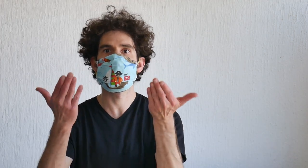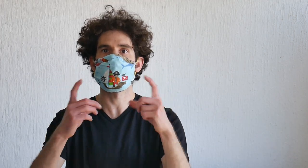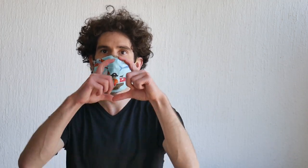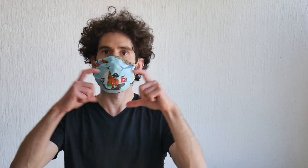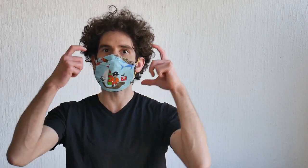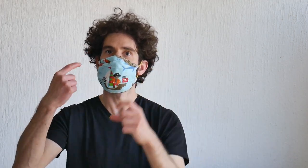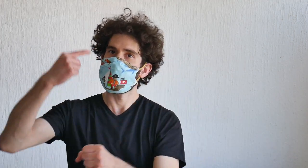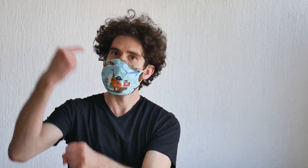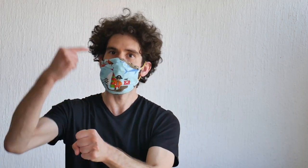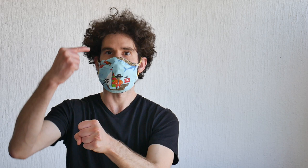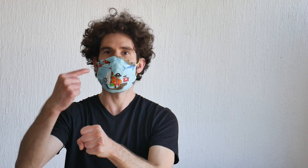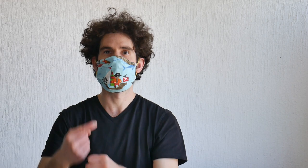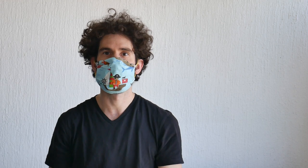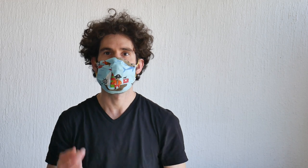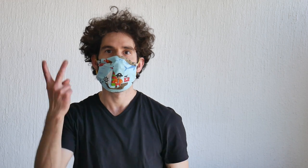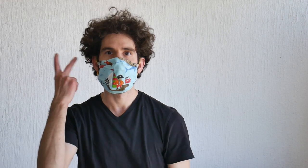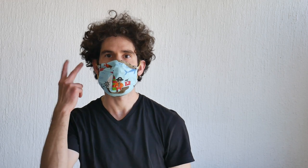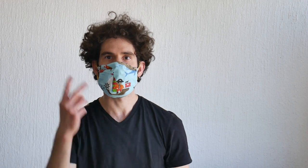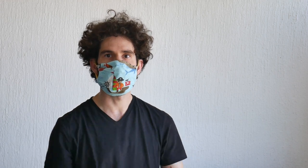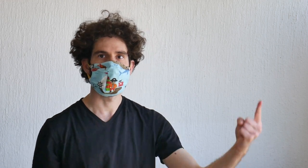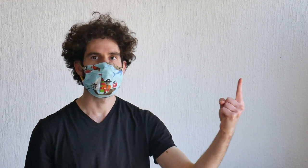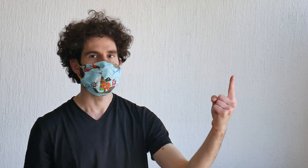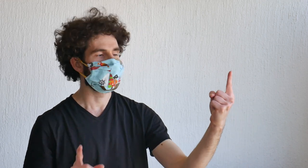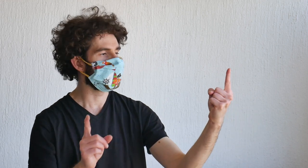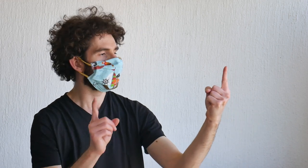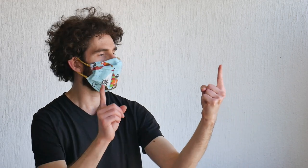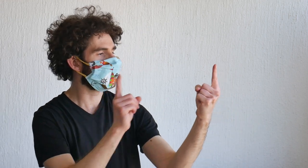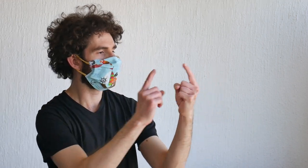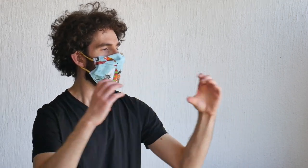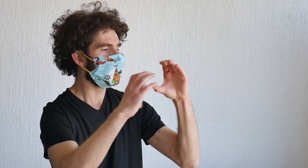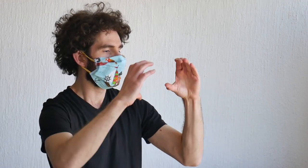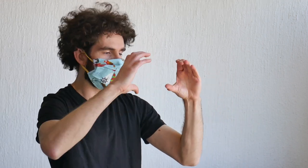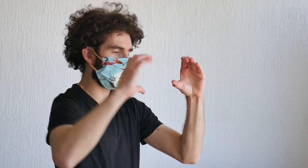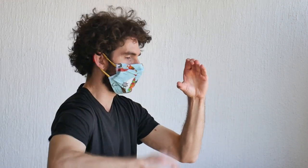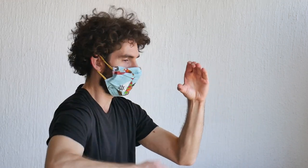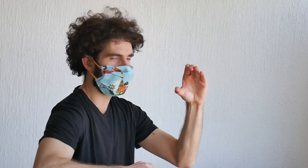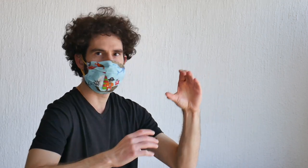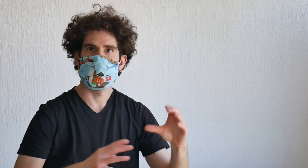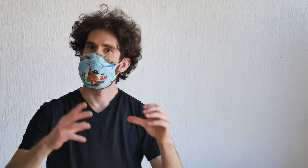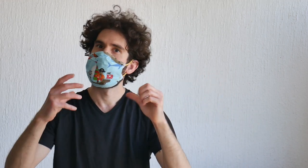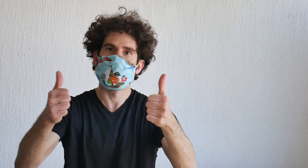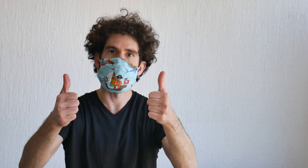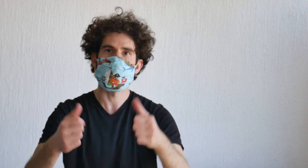...porter un masque. La communication avec les entendants est complètement cassée, super !